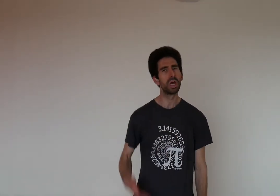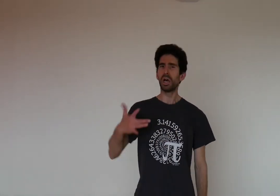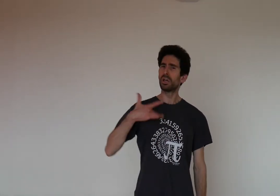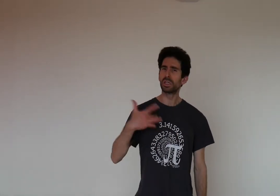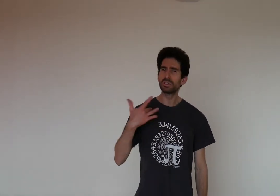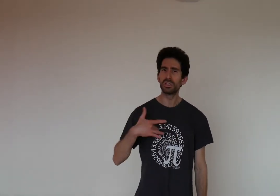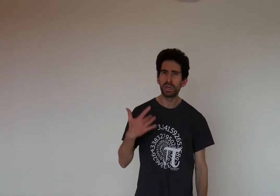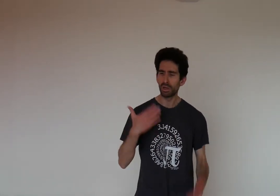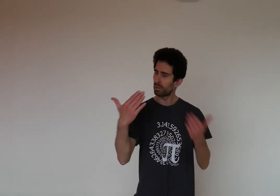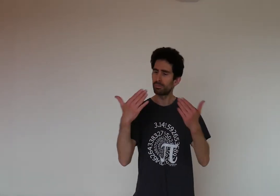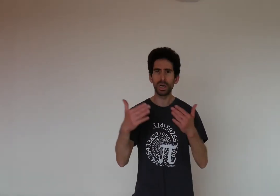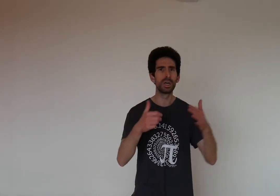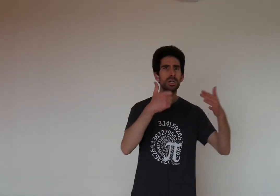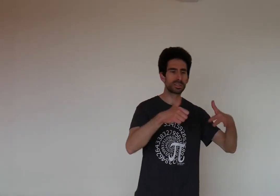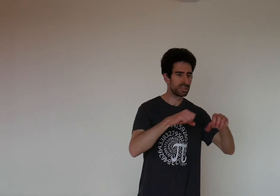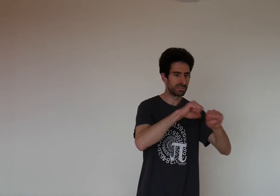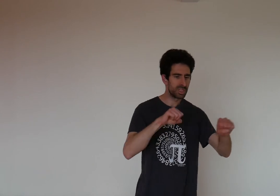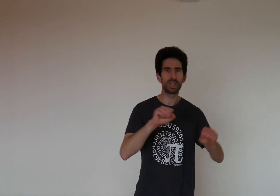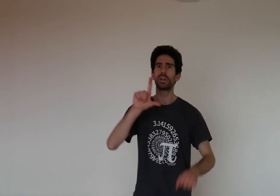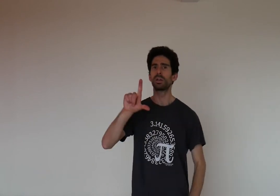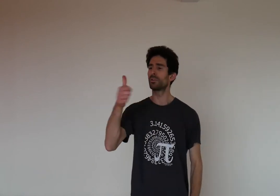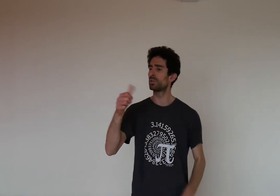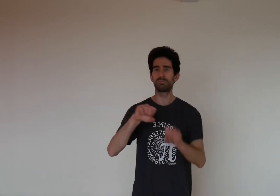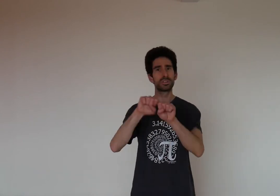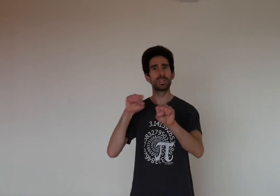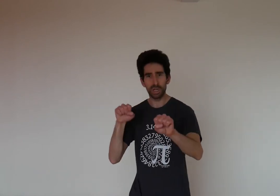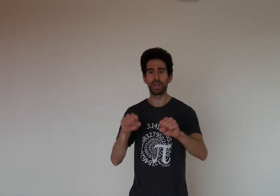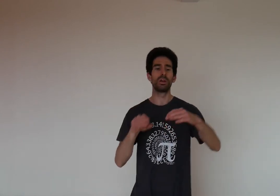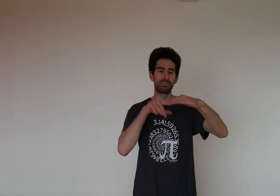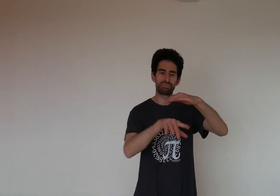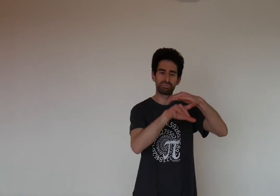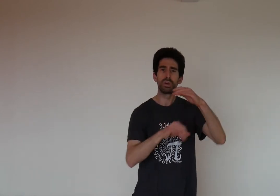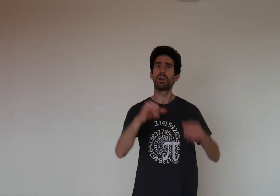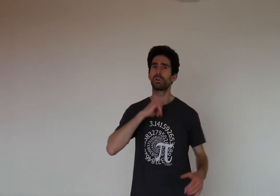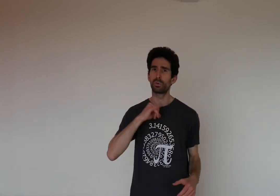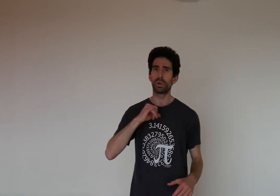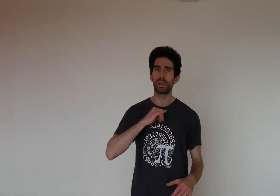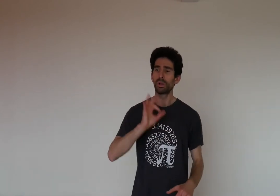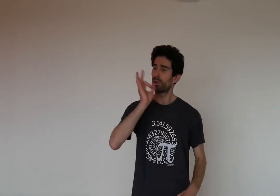C'est intéressant de comparer les 16ème et 21ème siècles. Oui, les égouts et les toilettes